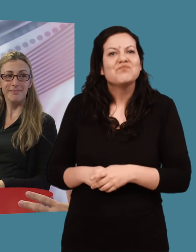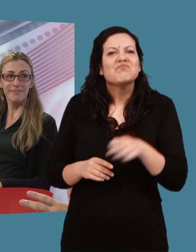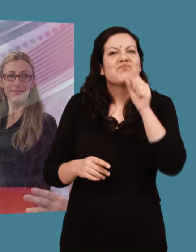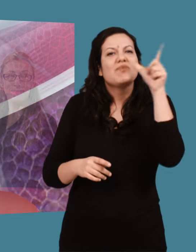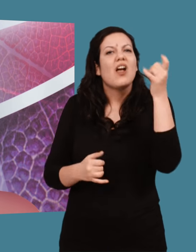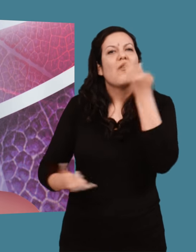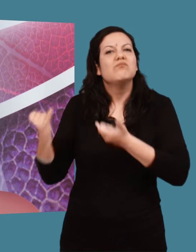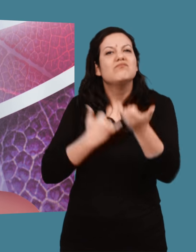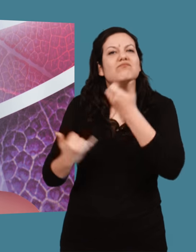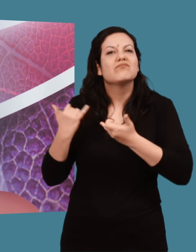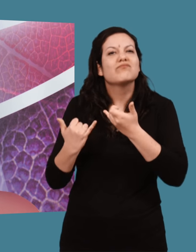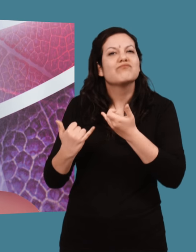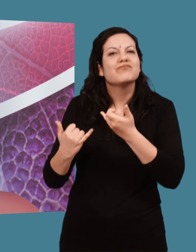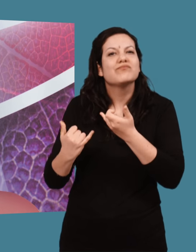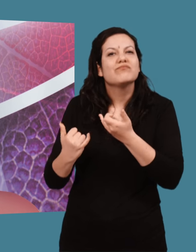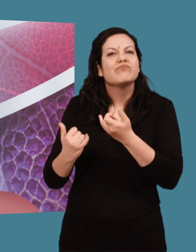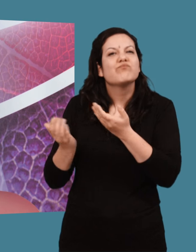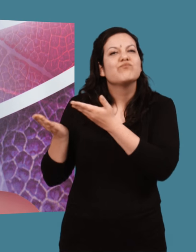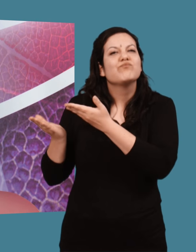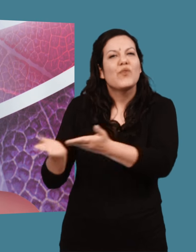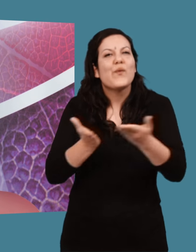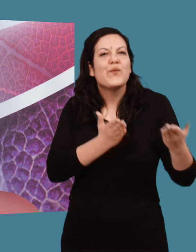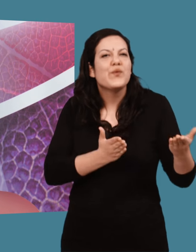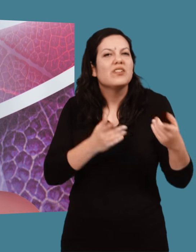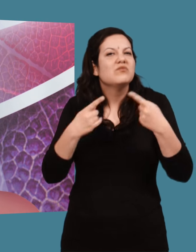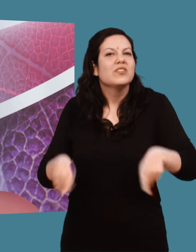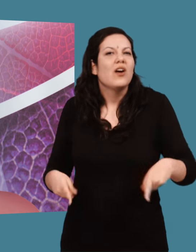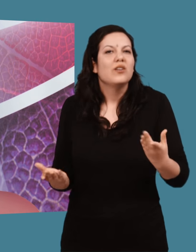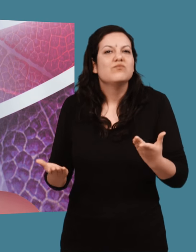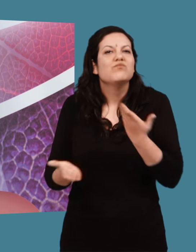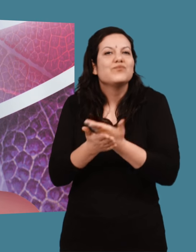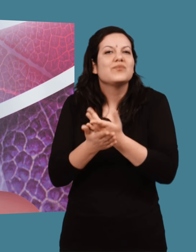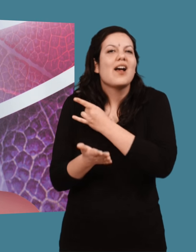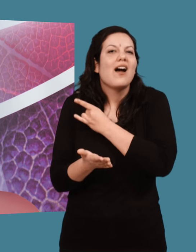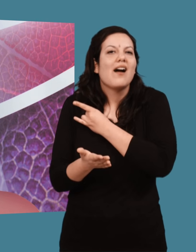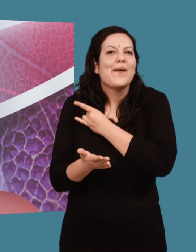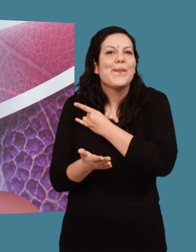que me cuenten en principio cuáles son los servicios y cuál es la propuesta académica